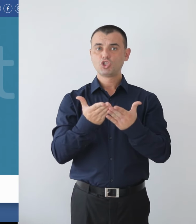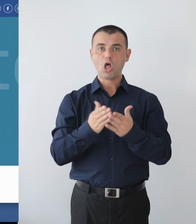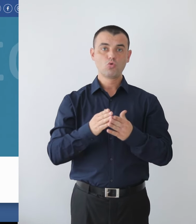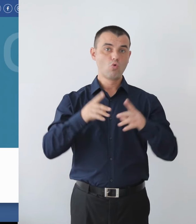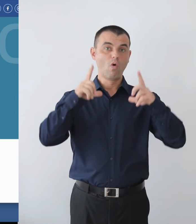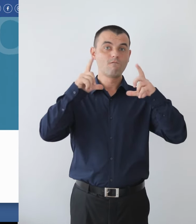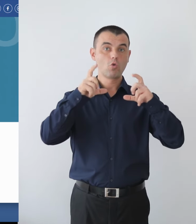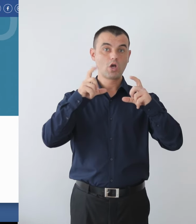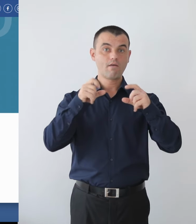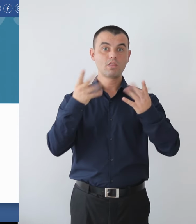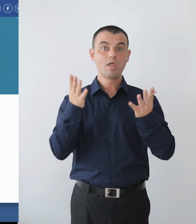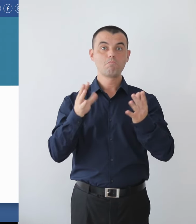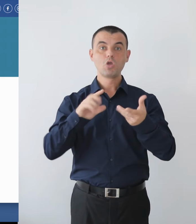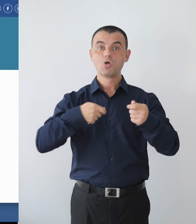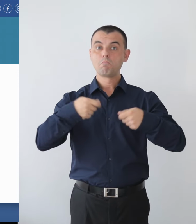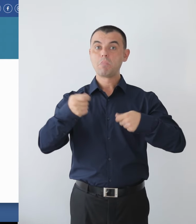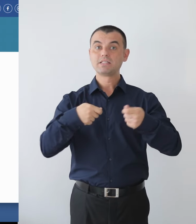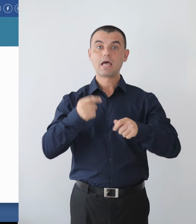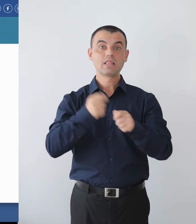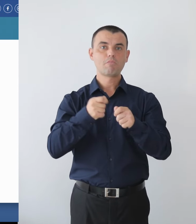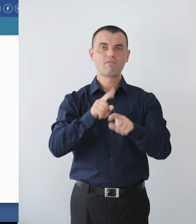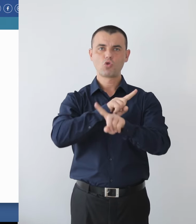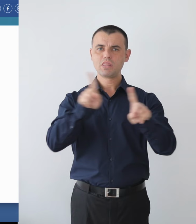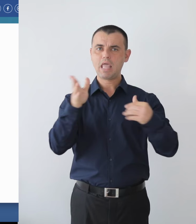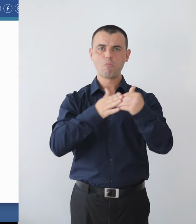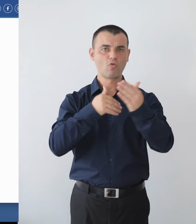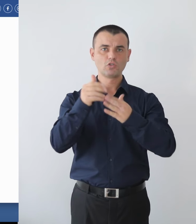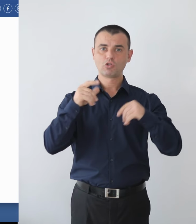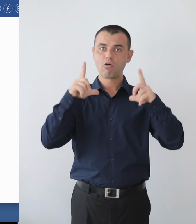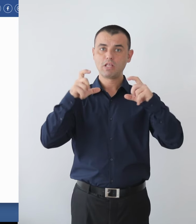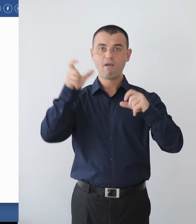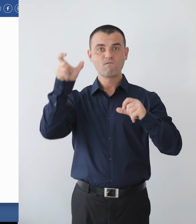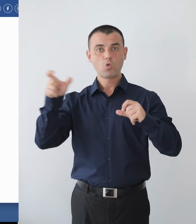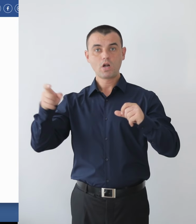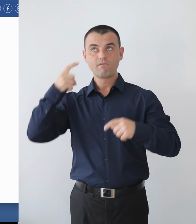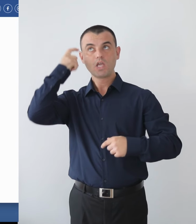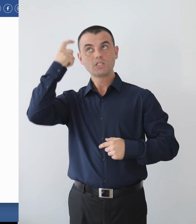В началото стоковата фотография беше пазар, направен от фотографи любители,